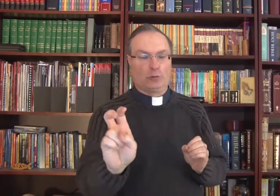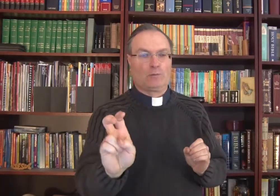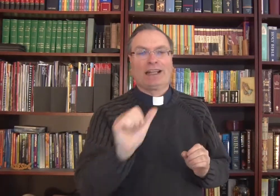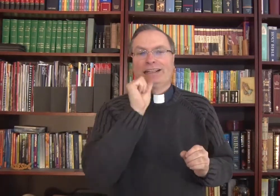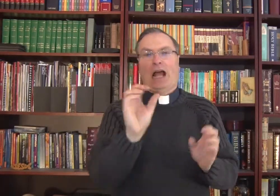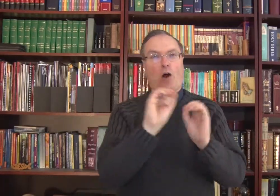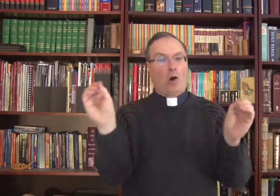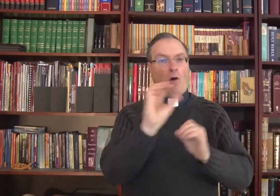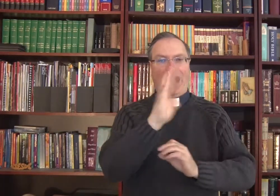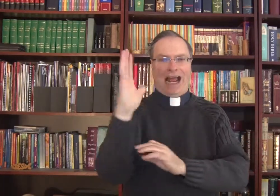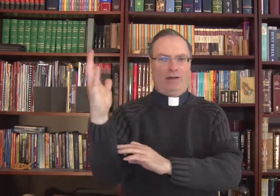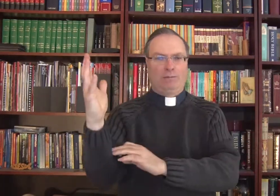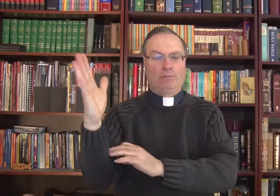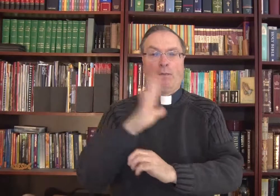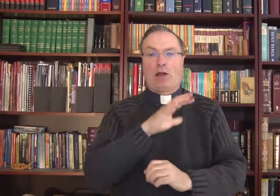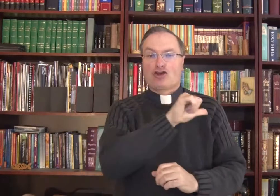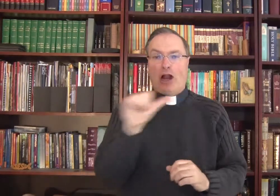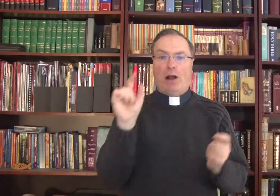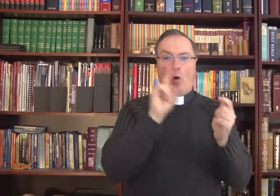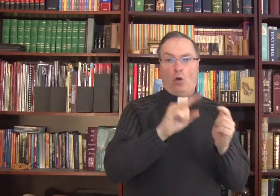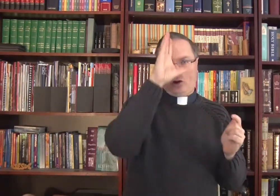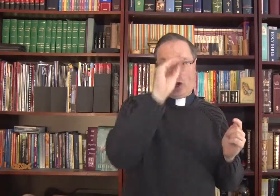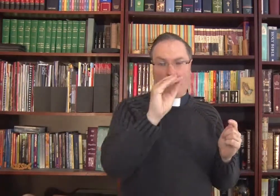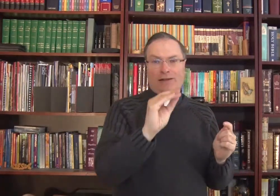ni à aucun arbre, mais seulement aux hommes